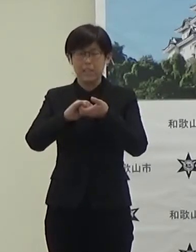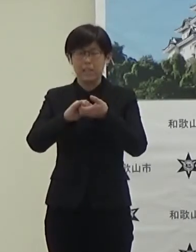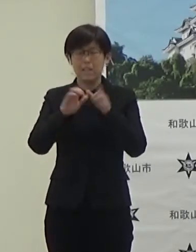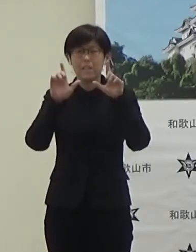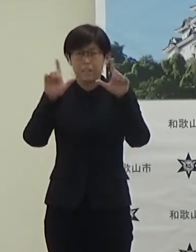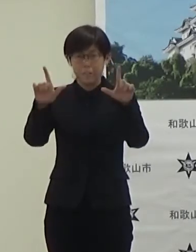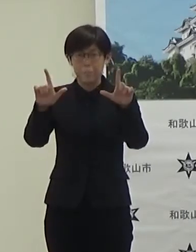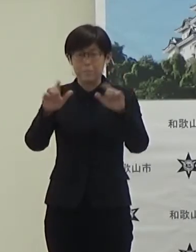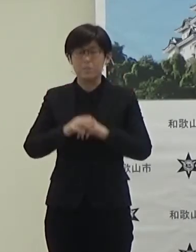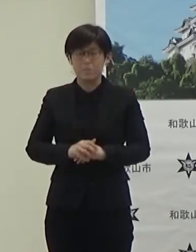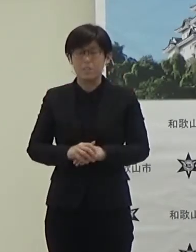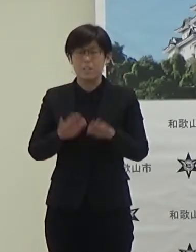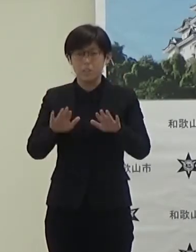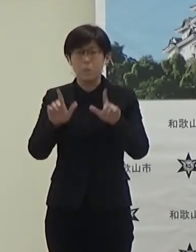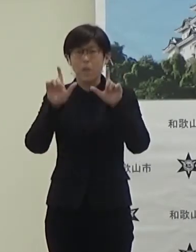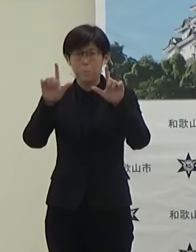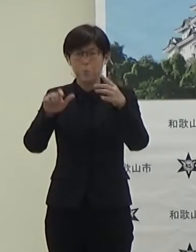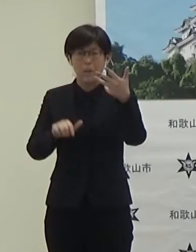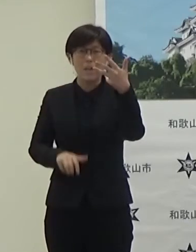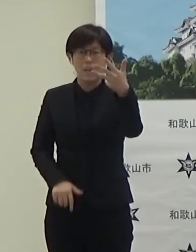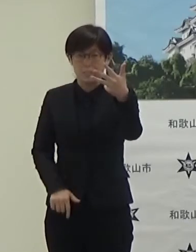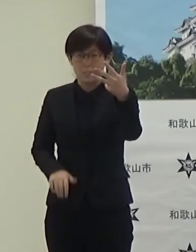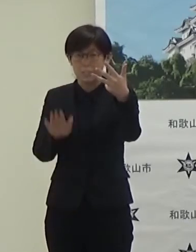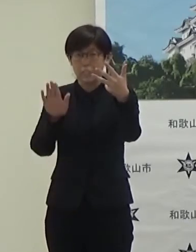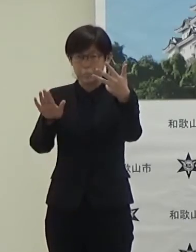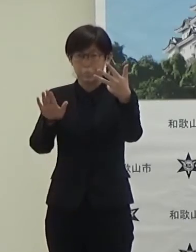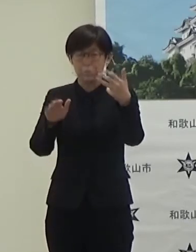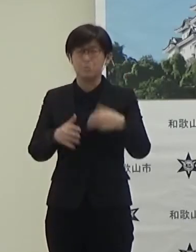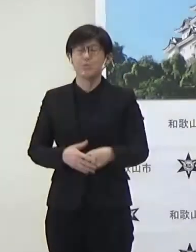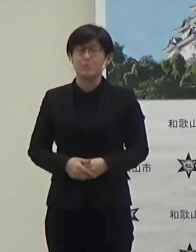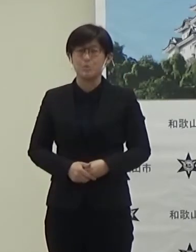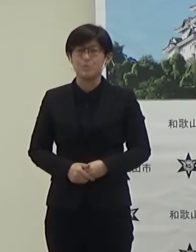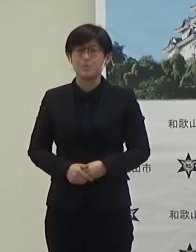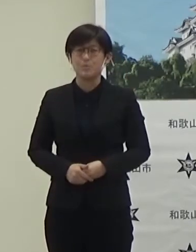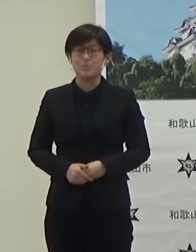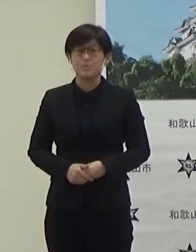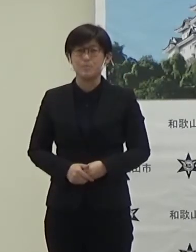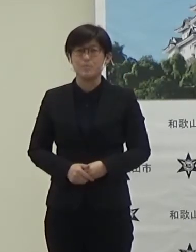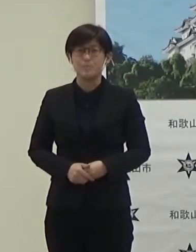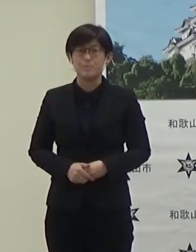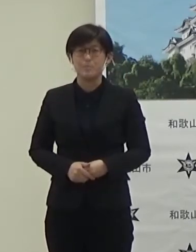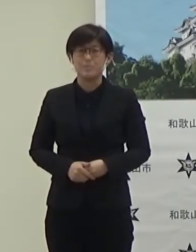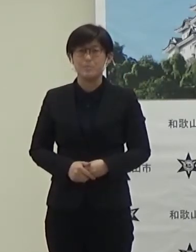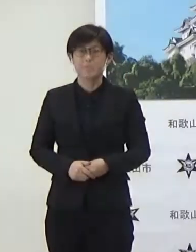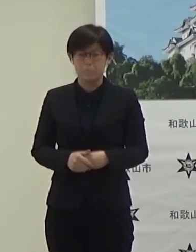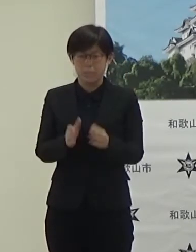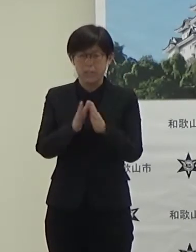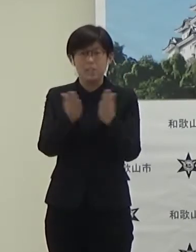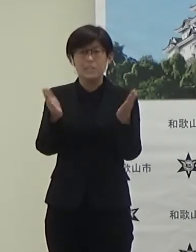本日の発表項目8項目ございます。またパワーポイントの方で説明させていただきます。